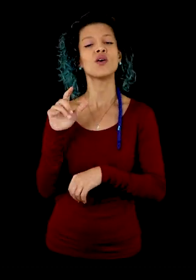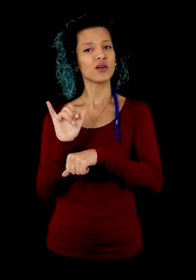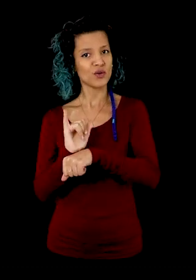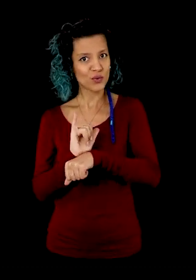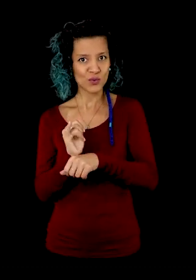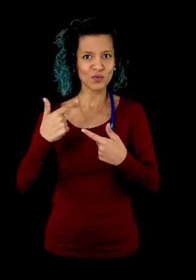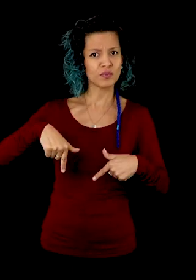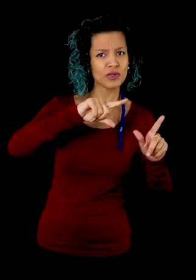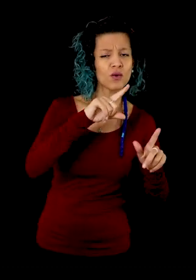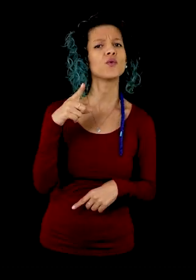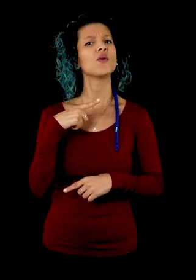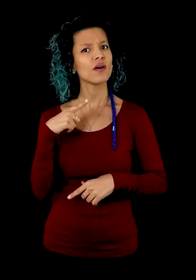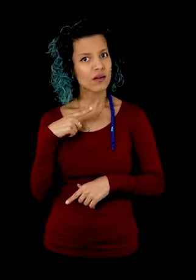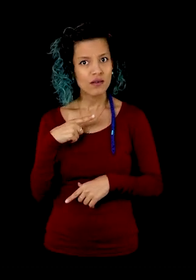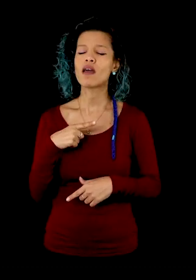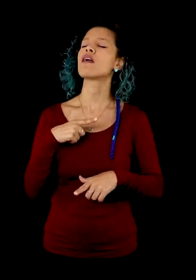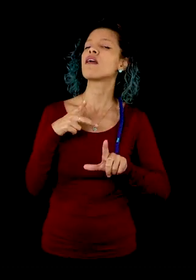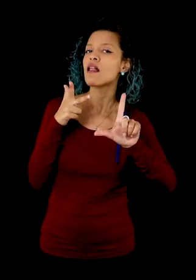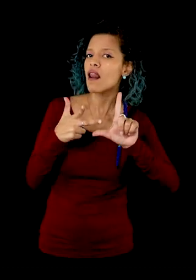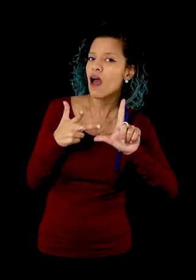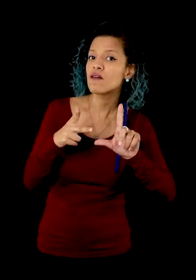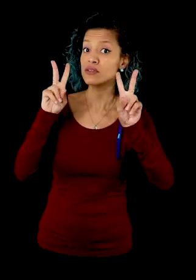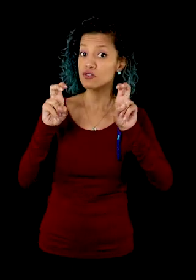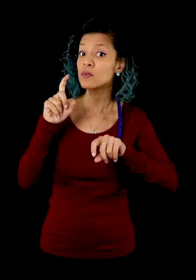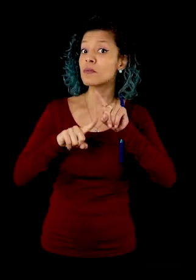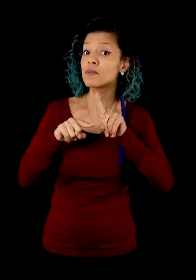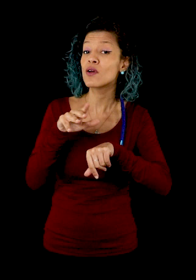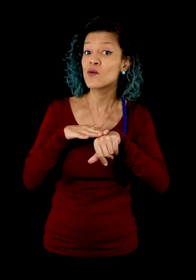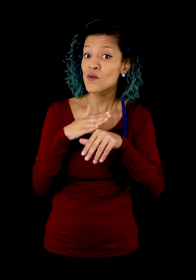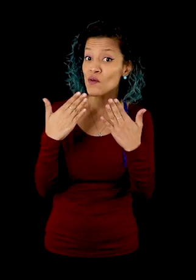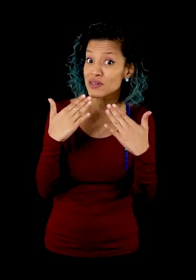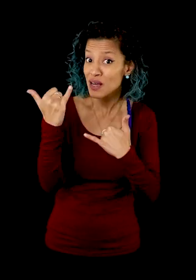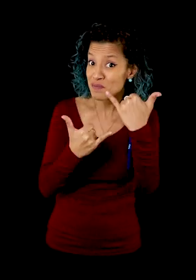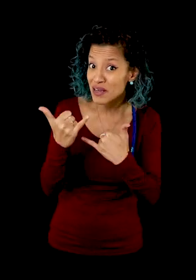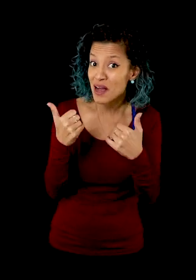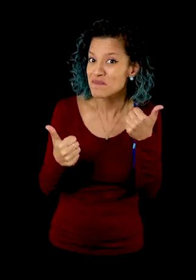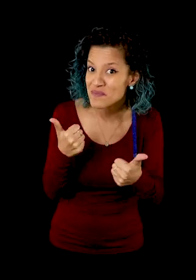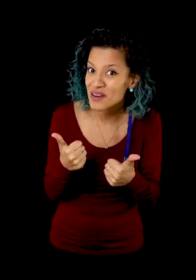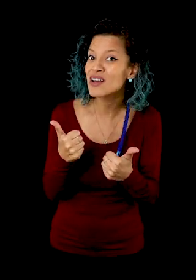para conversar sobre esses materiais e para brincar um pouco. Beleza? Tamo junto!